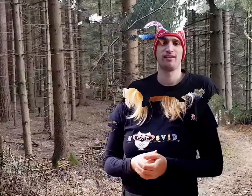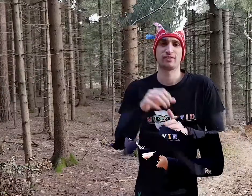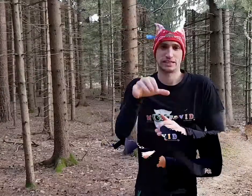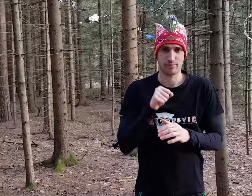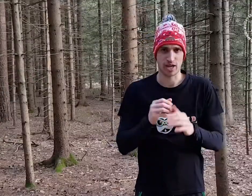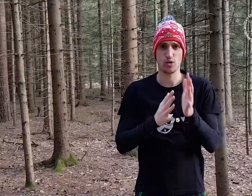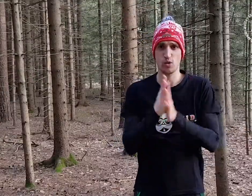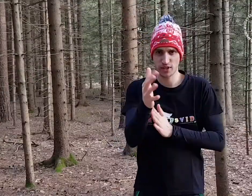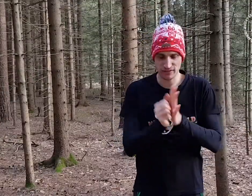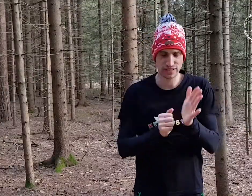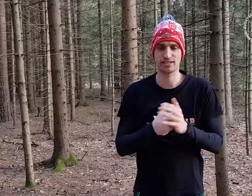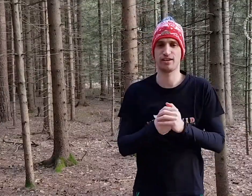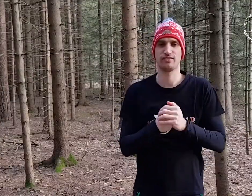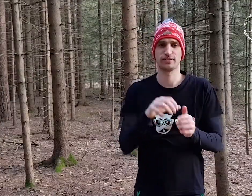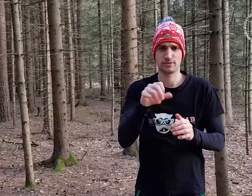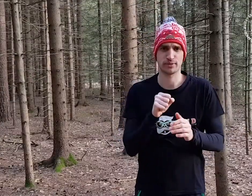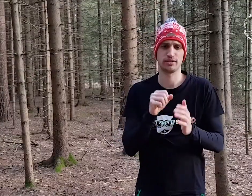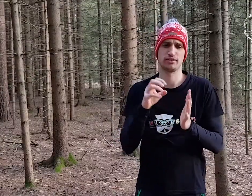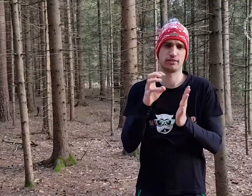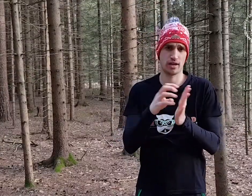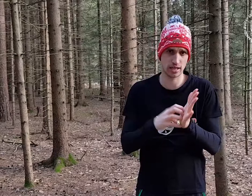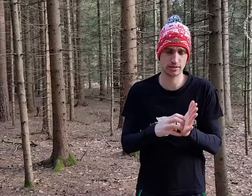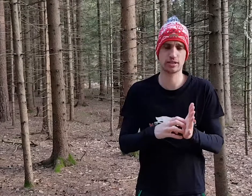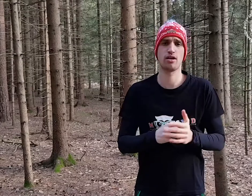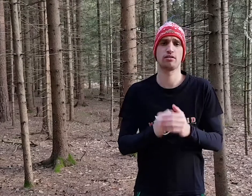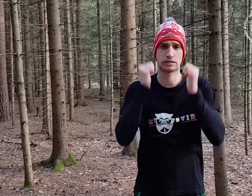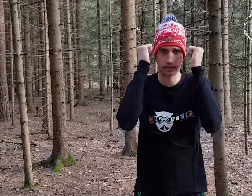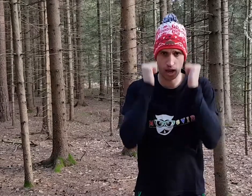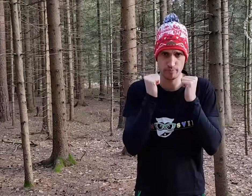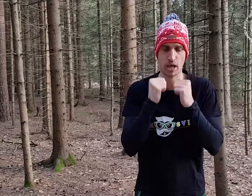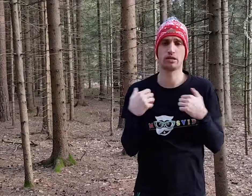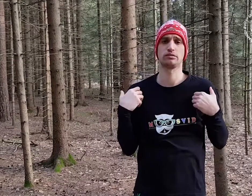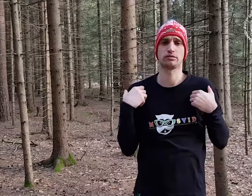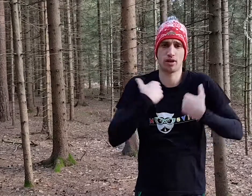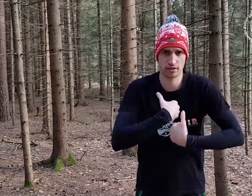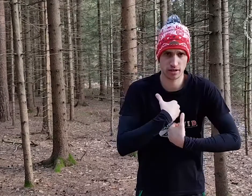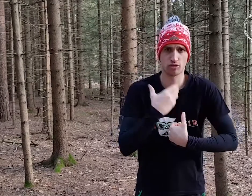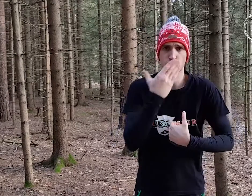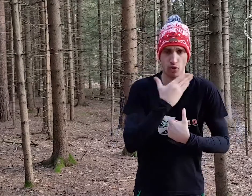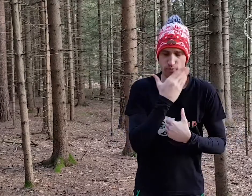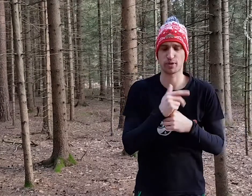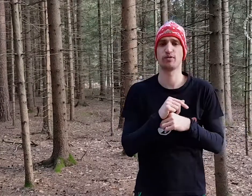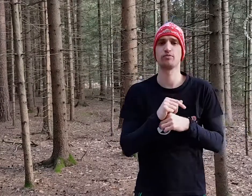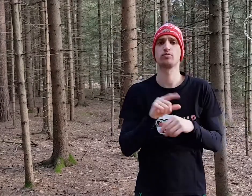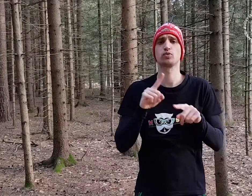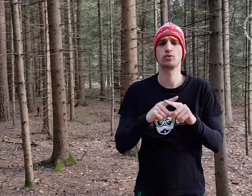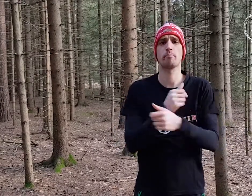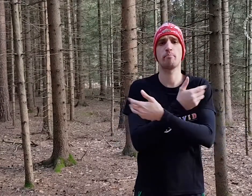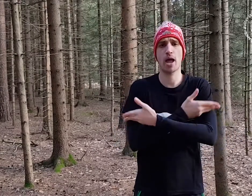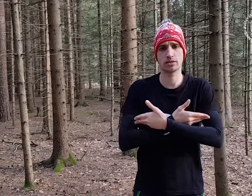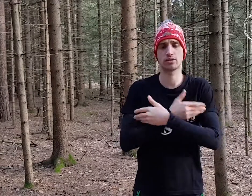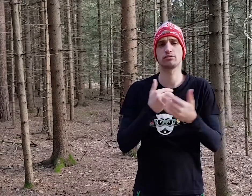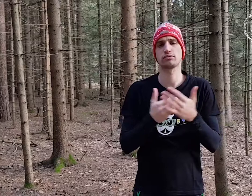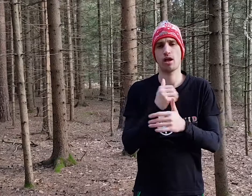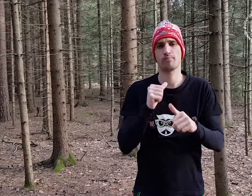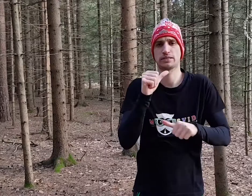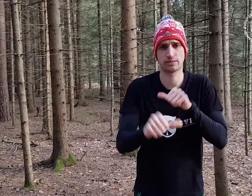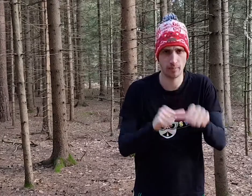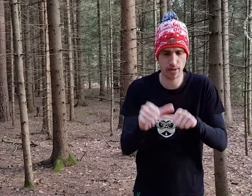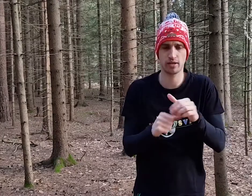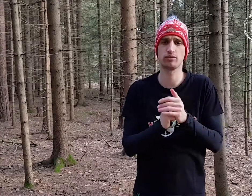Vzemite rokavice, dereze, kapo, toplo jakno, majico, s katero se boste preoblekli,